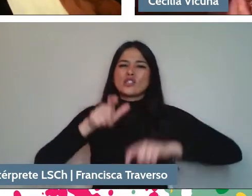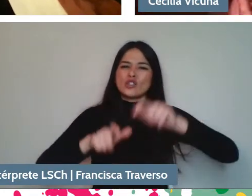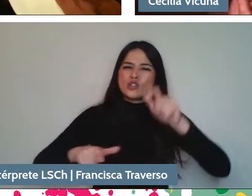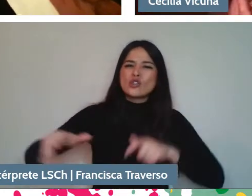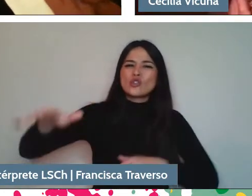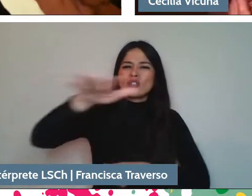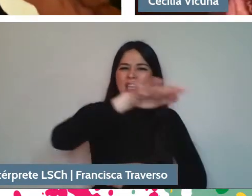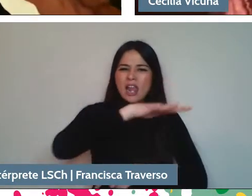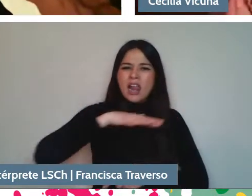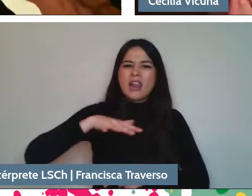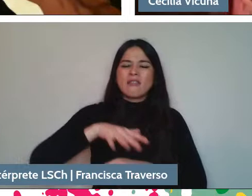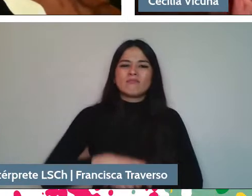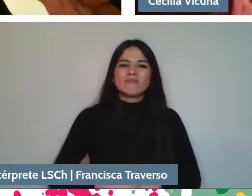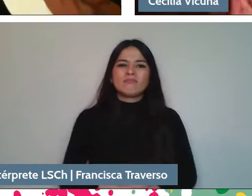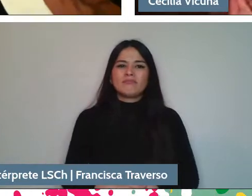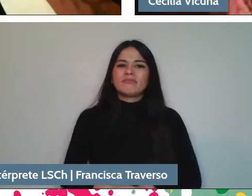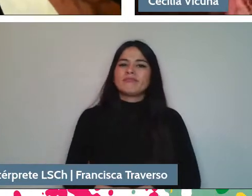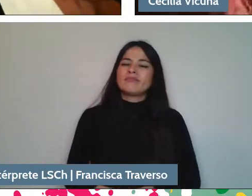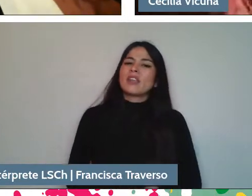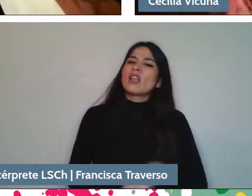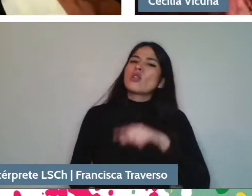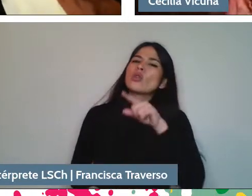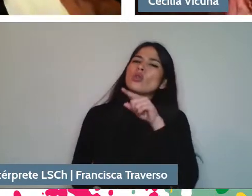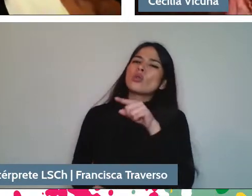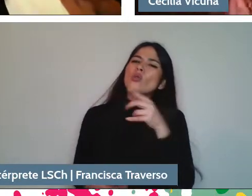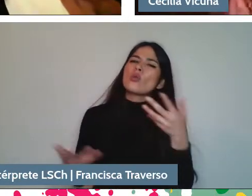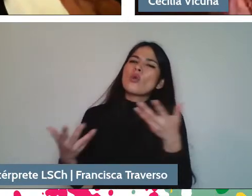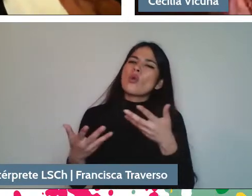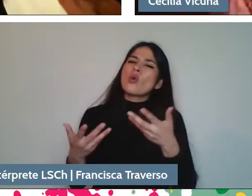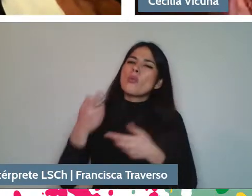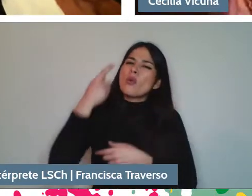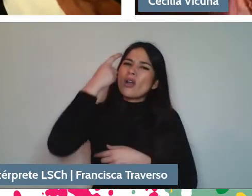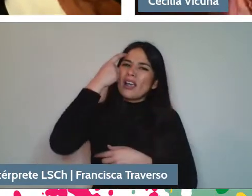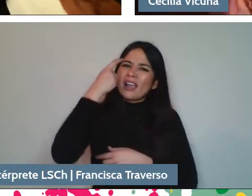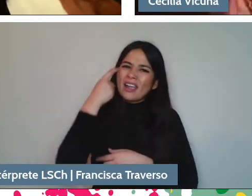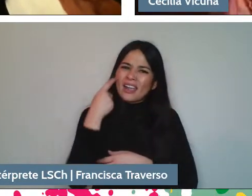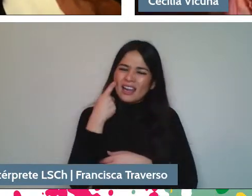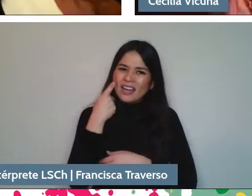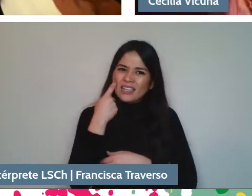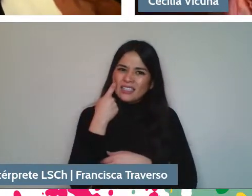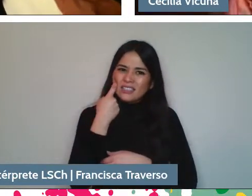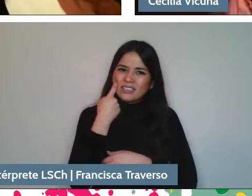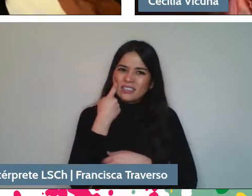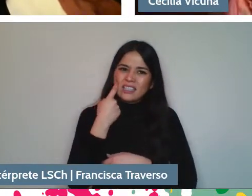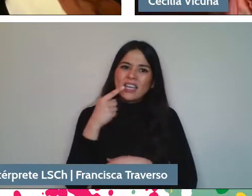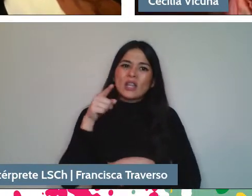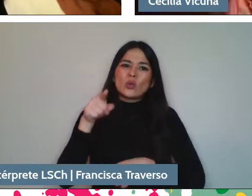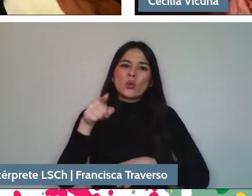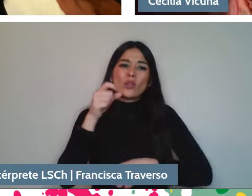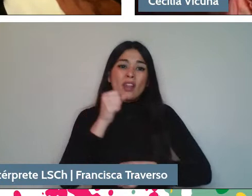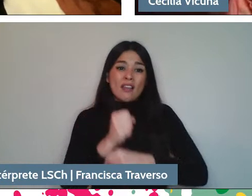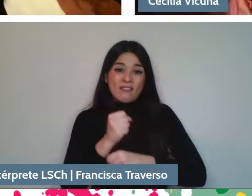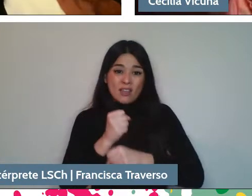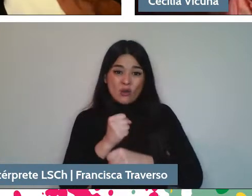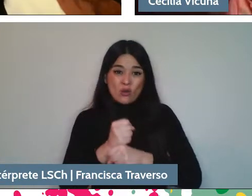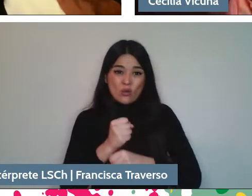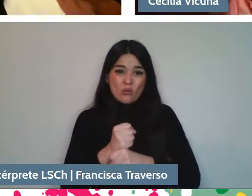¿Y cómo crees tú que eso fue sintetizándose en ese momento en tu trabajo? Porque es un momento muy traumático,